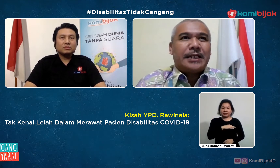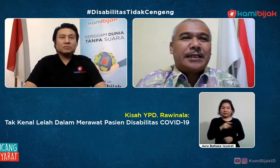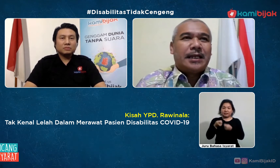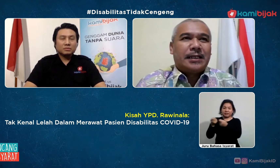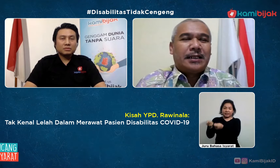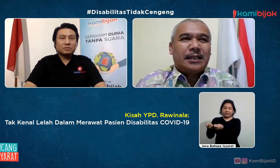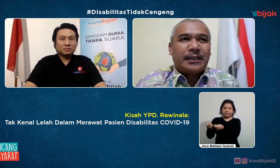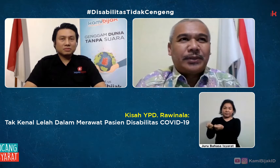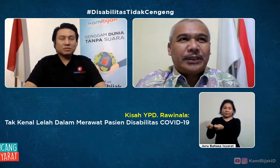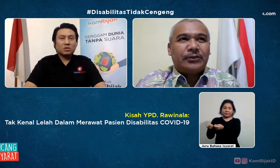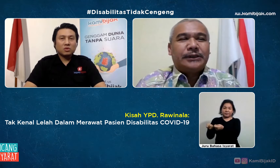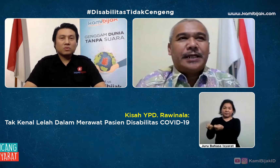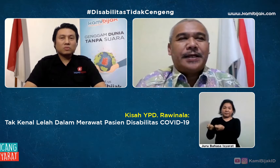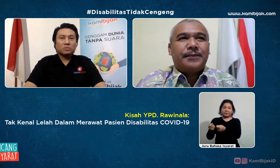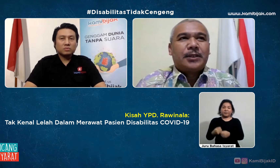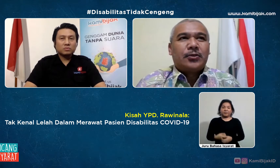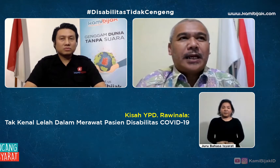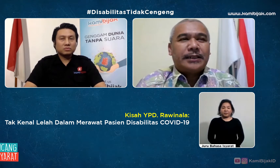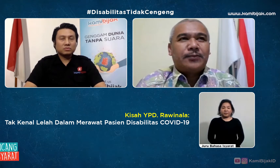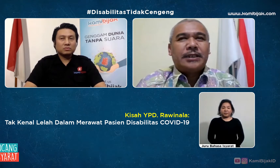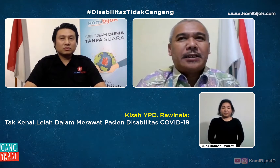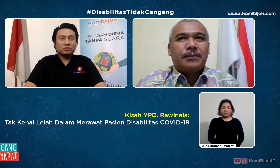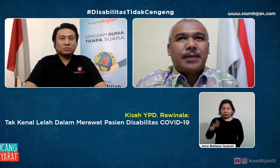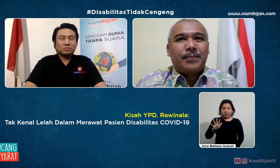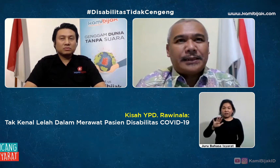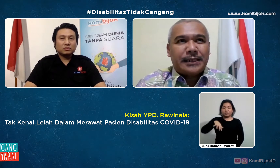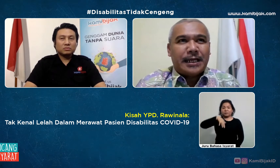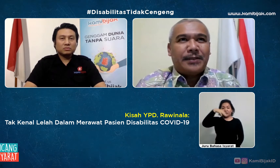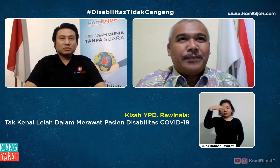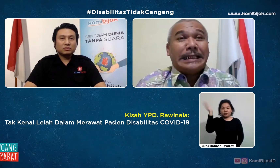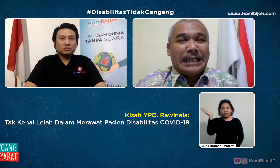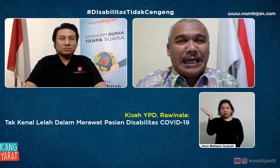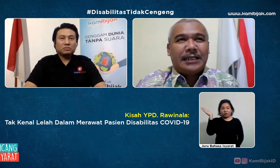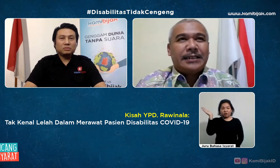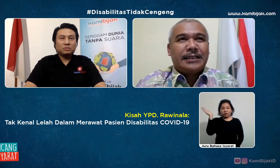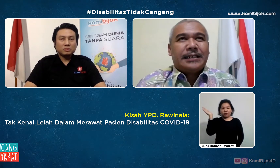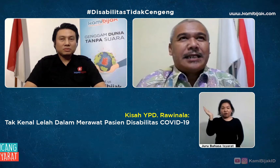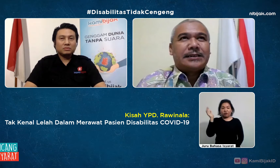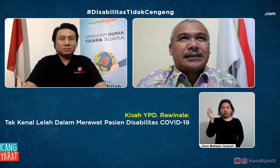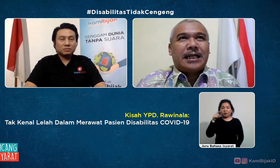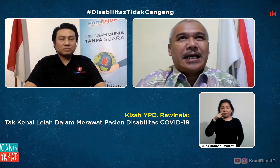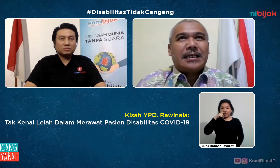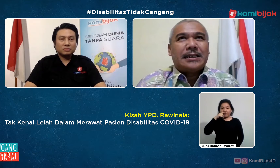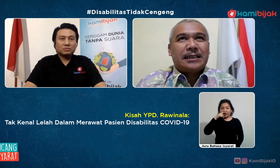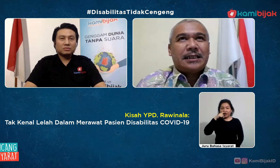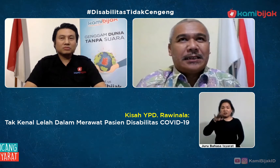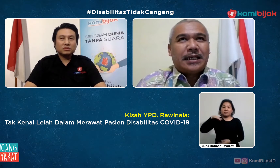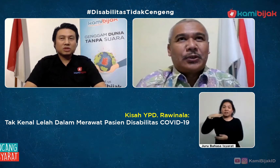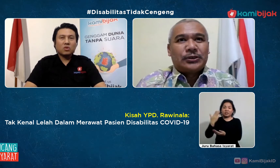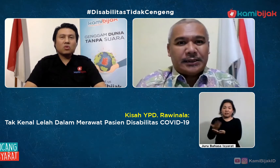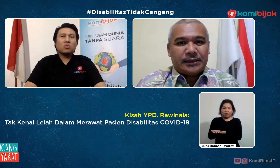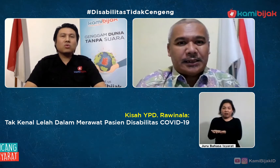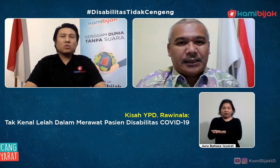Kemudian hari berikutnya dua hari kemudian bapaknya meninggal setelah dalam proses.